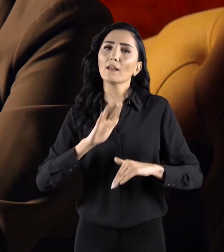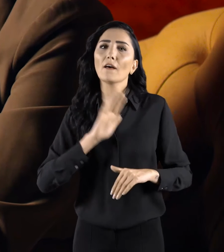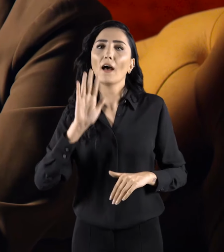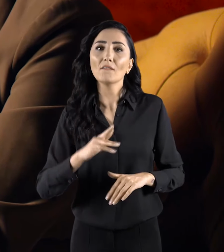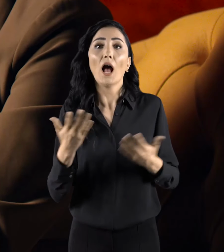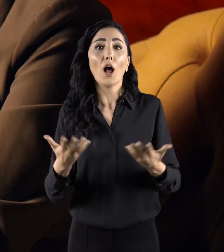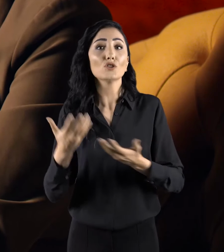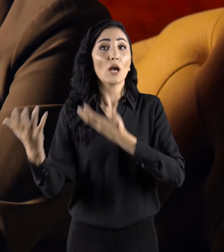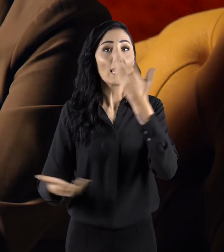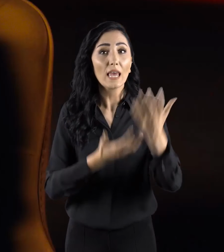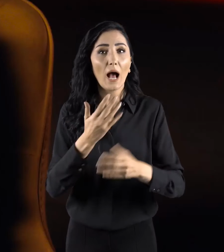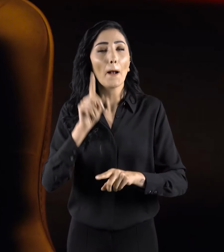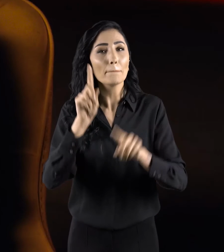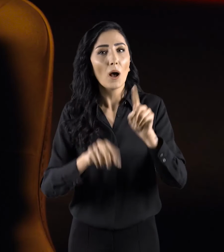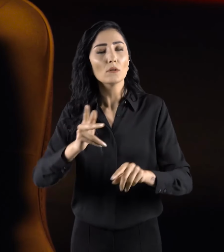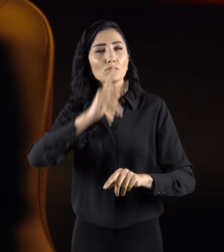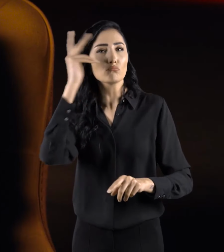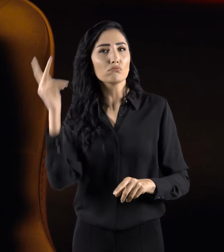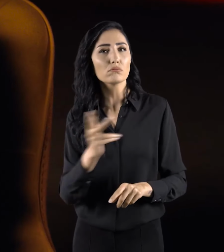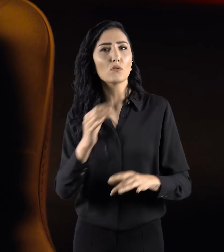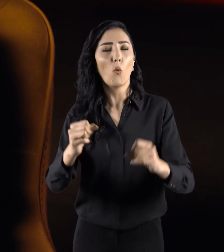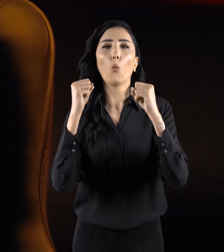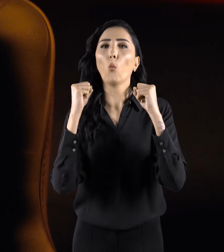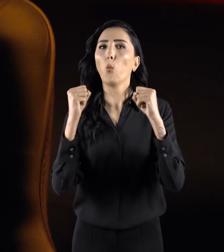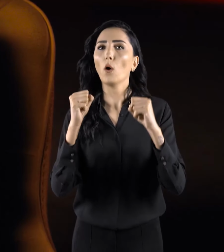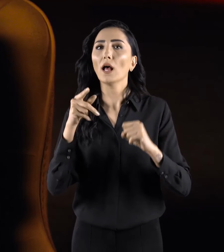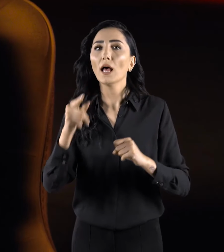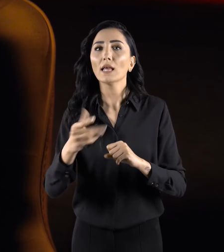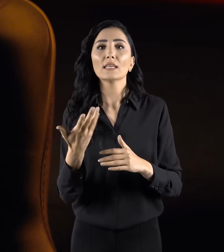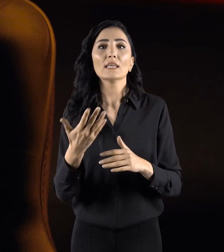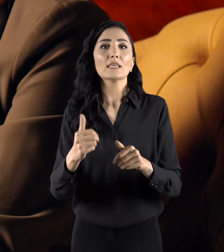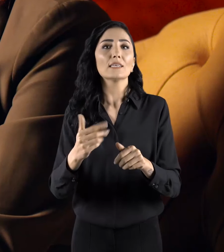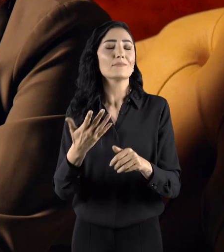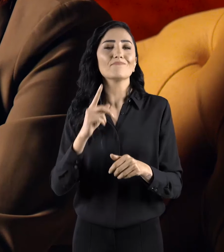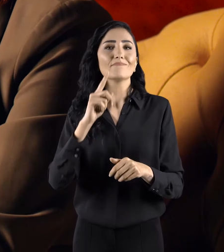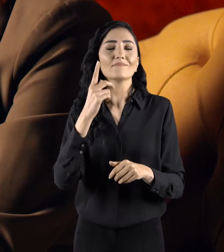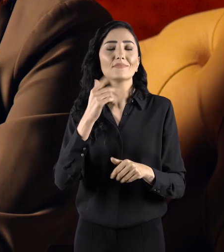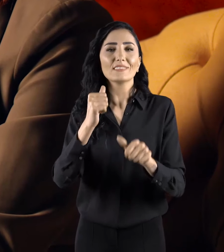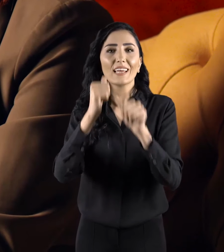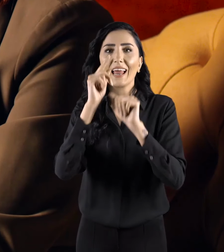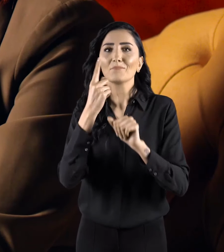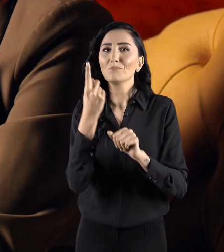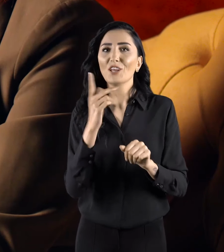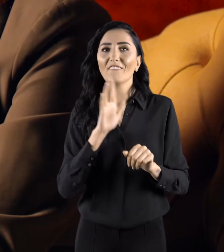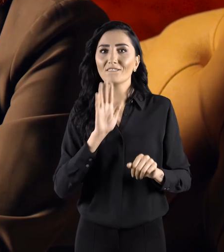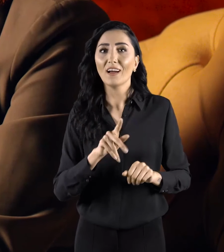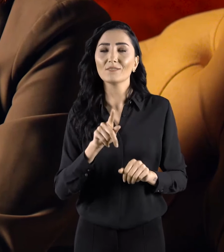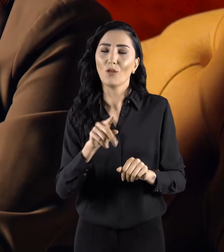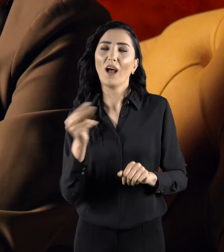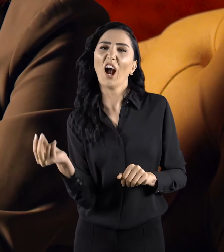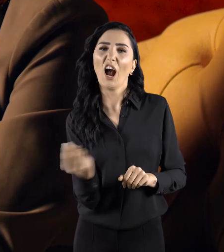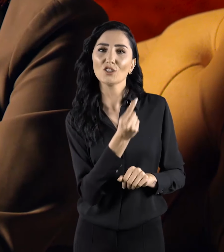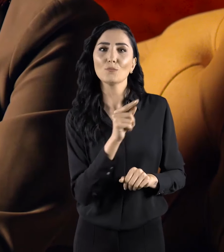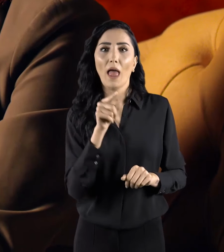yangınının zararını azaltabilir. Ancak yangın bazen o kadar hızlı ve kuvvetlidir ki geriye yapmanız gereken tek şey kalır. Kaçmak.